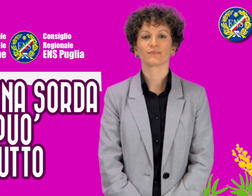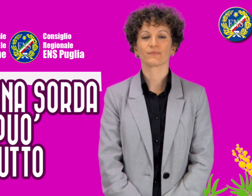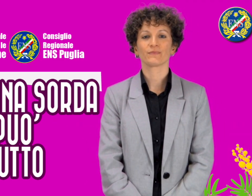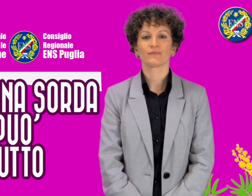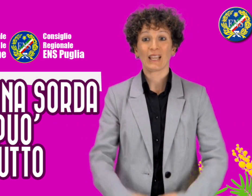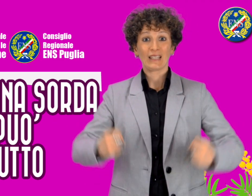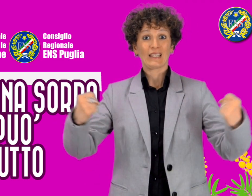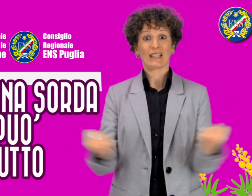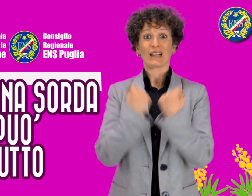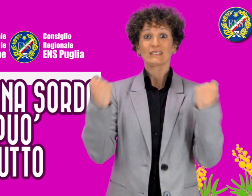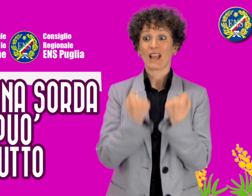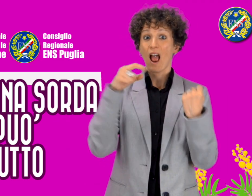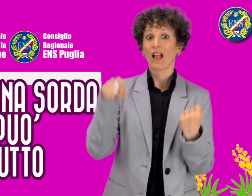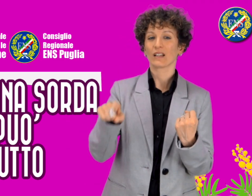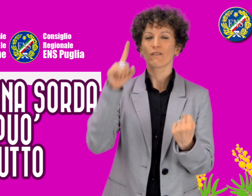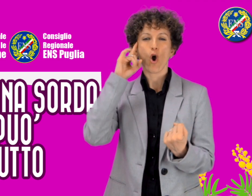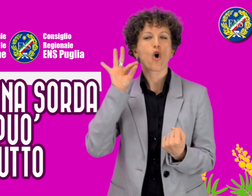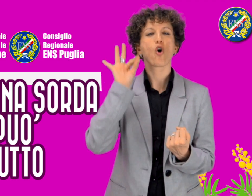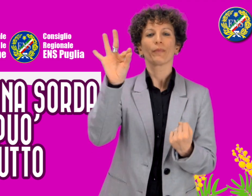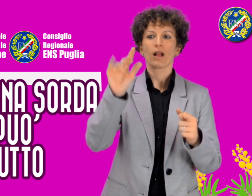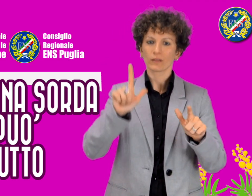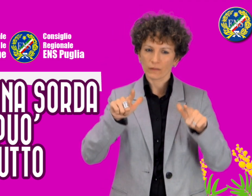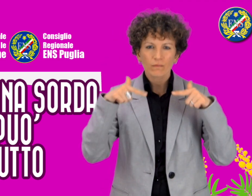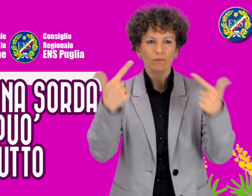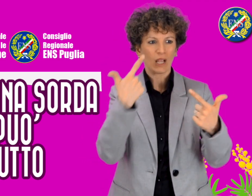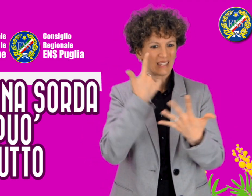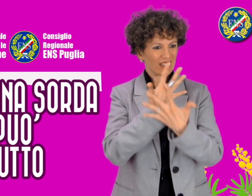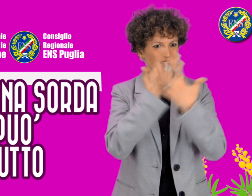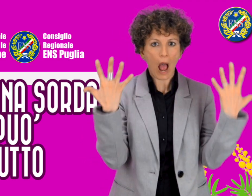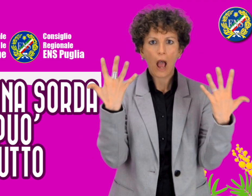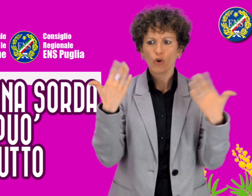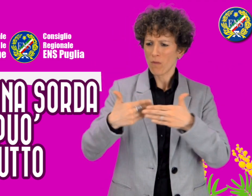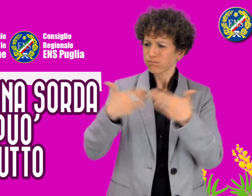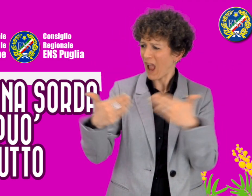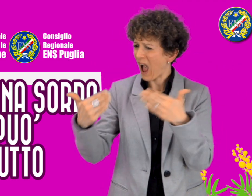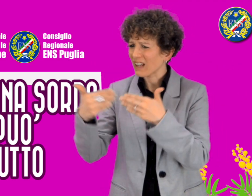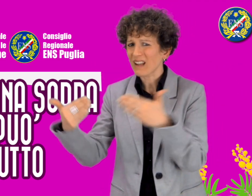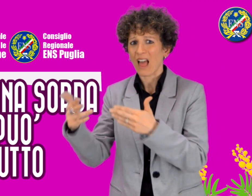Il senso dell'iniziativa è da una parte fare luce sulle tante barriere che ancora oggi negano